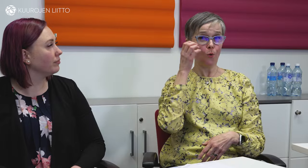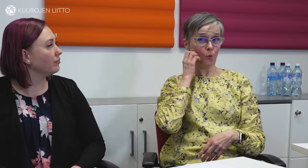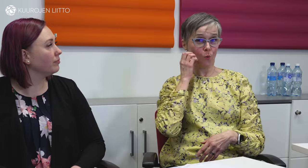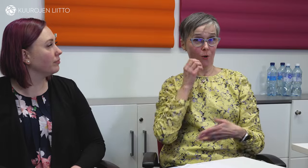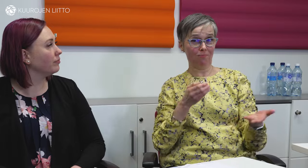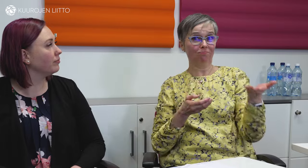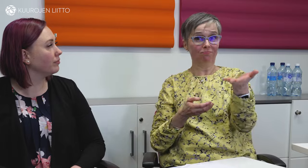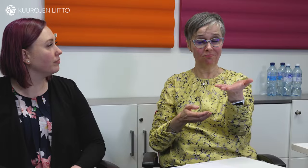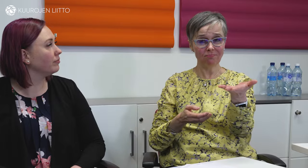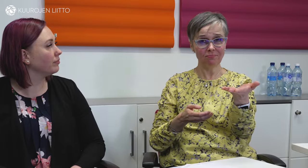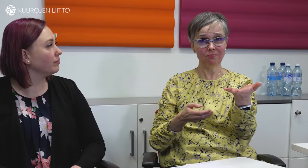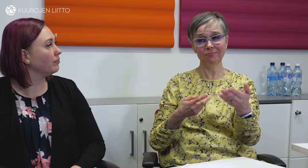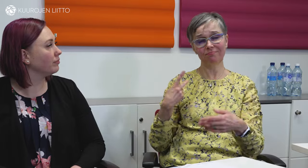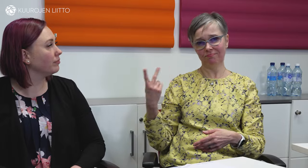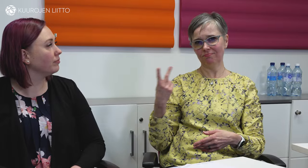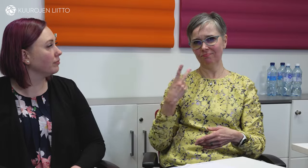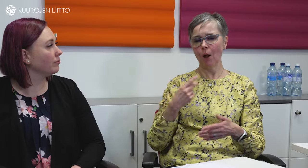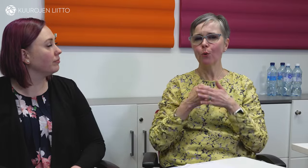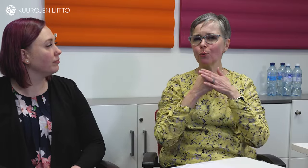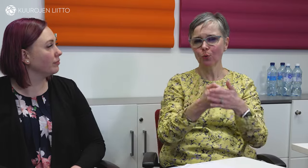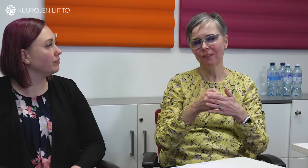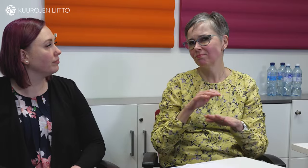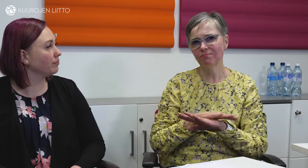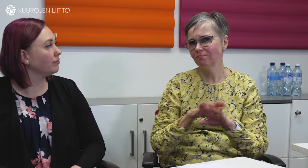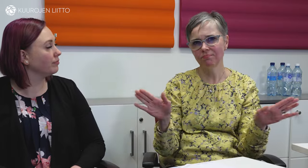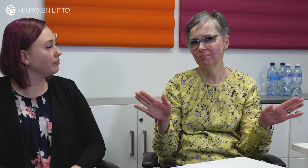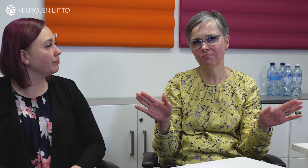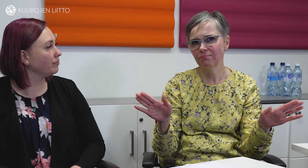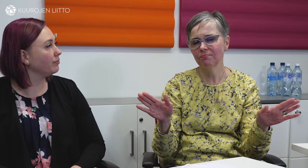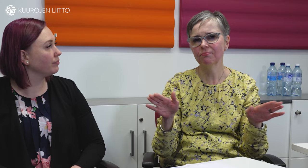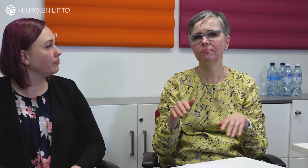Me emme myöntäneet tukeamme UAE:n hakemukselle.